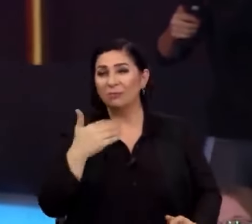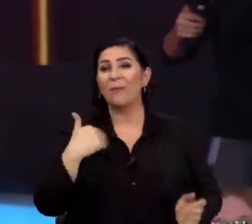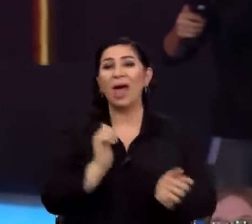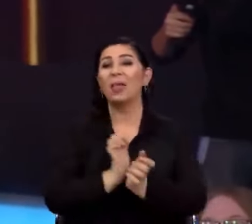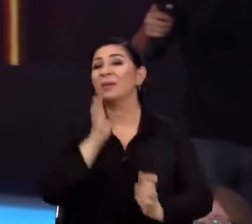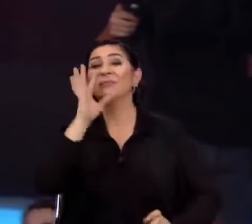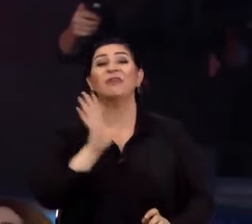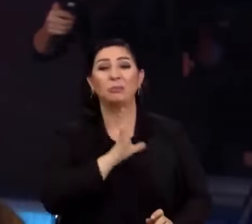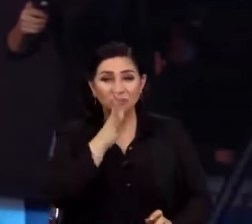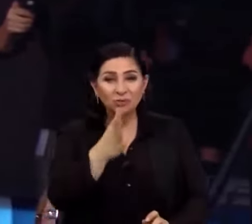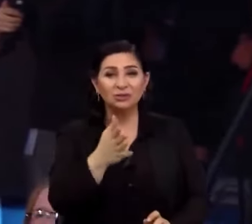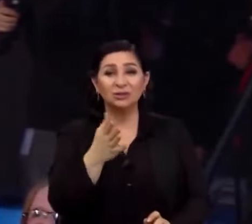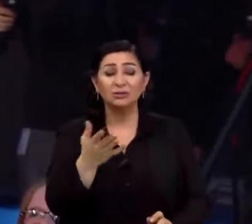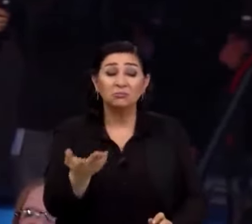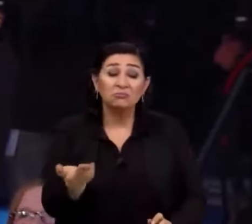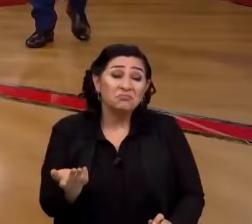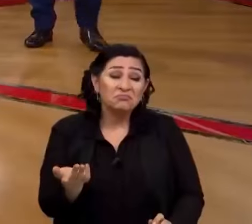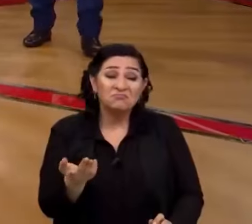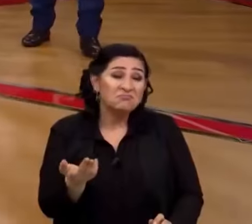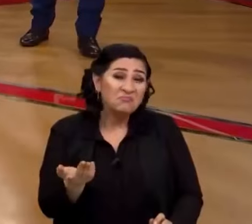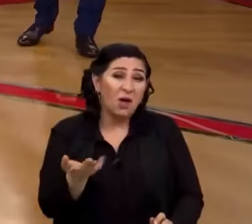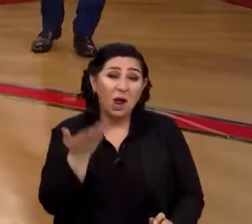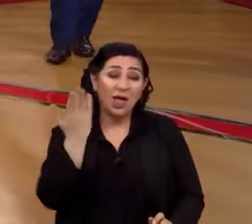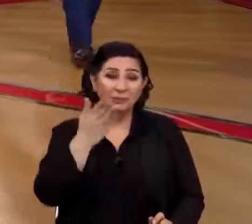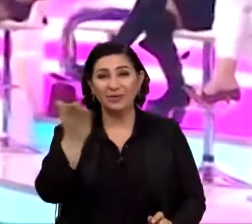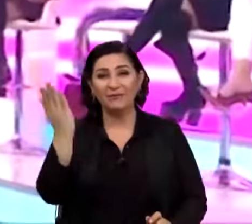biliyor musun o nedendir o bilmiyorum ama işte öyle